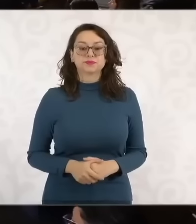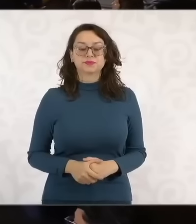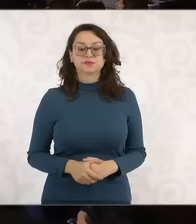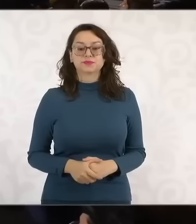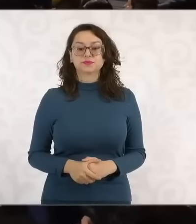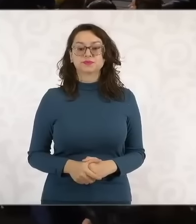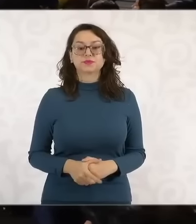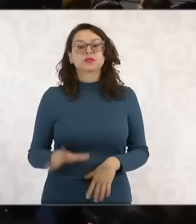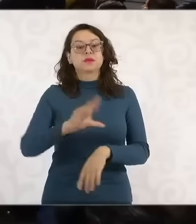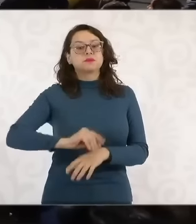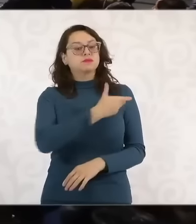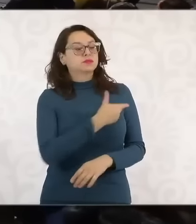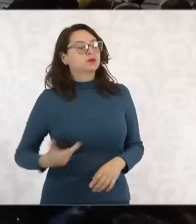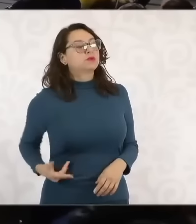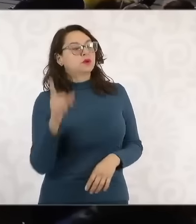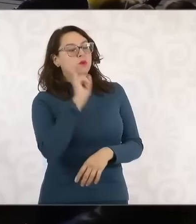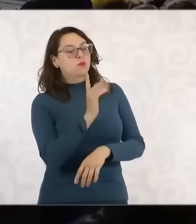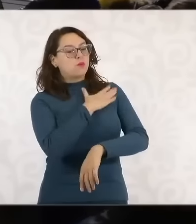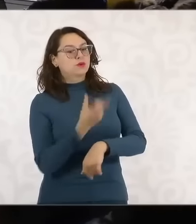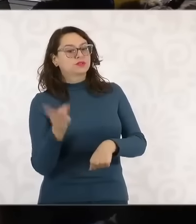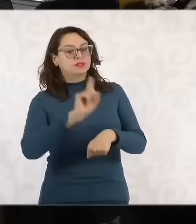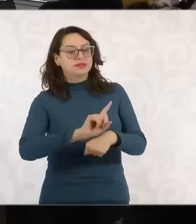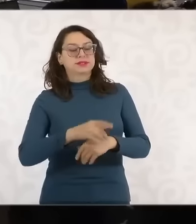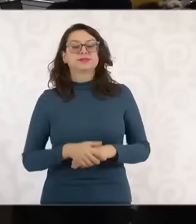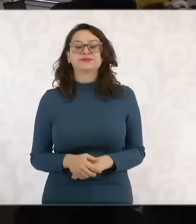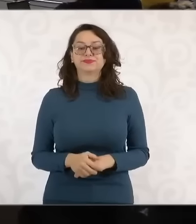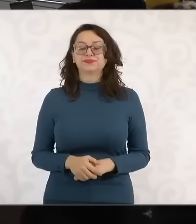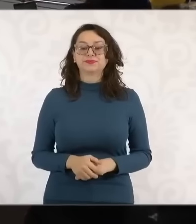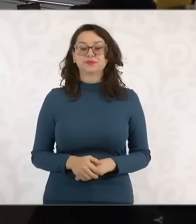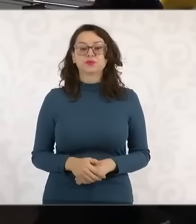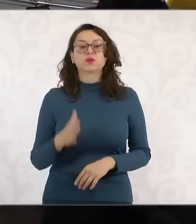Con su permiso, presidenta. Muy buenos días. Buenos días, Fabio. Buenos días,